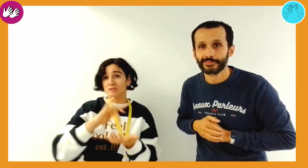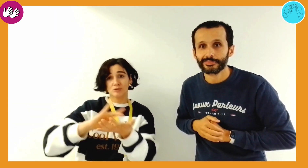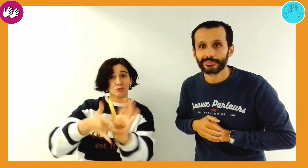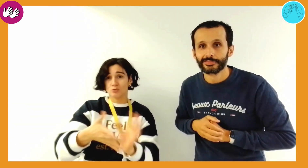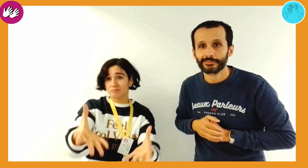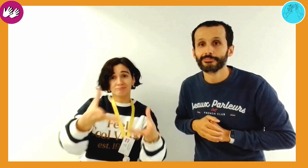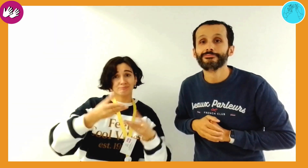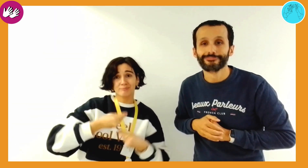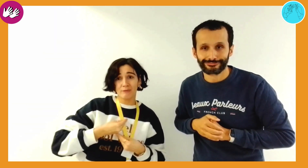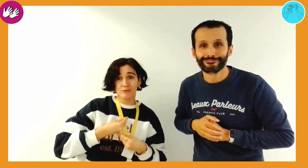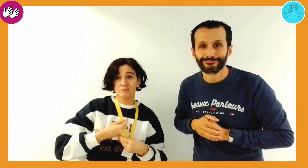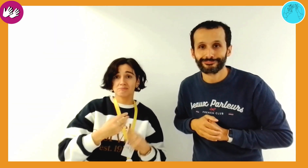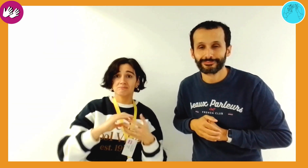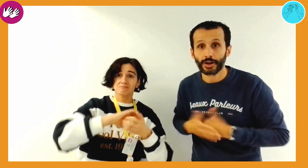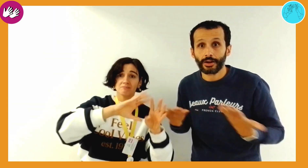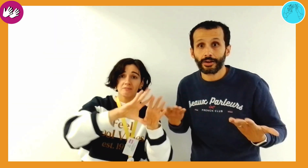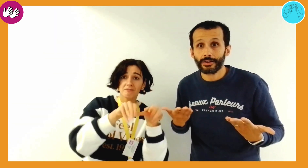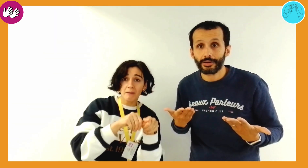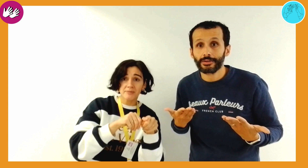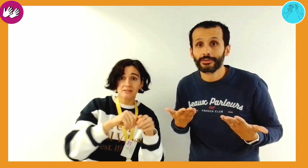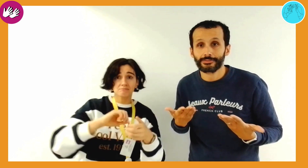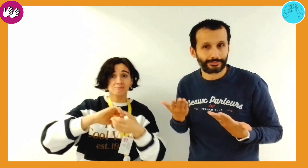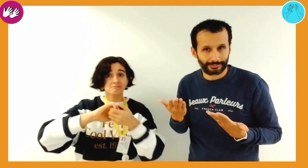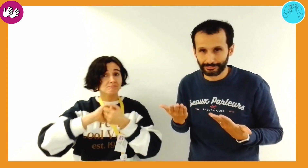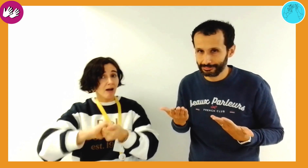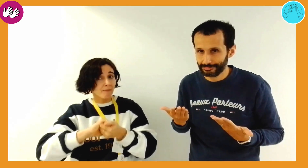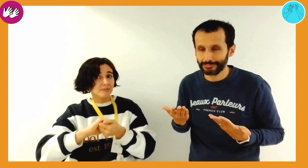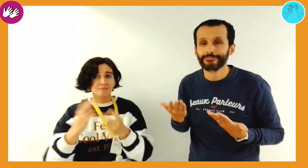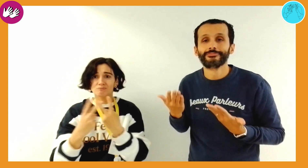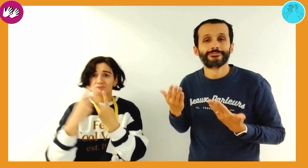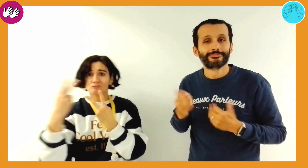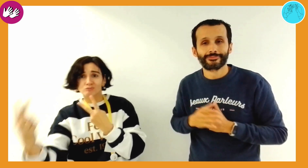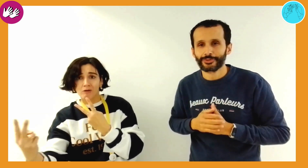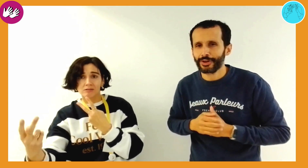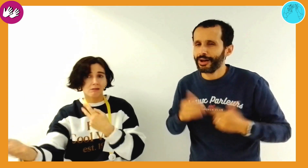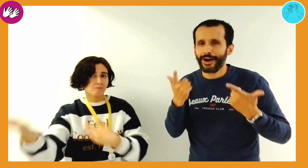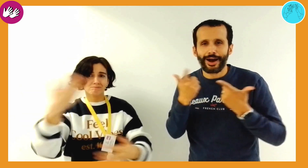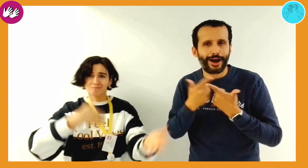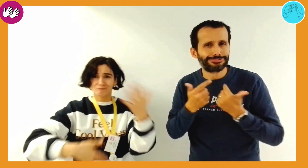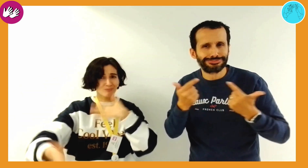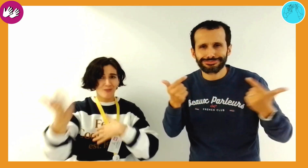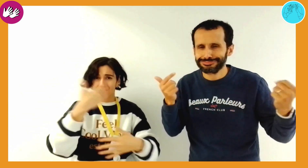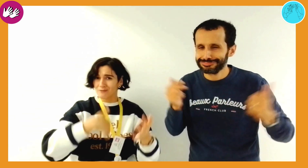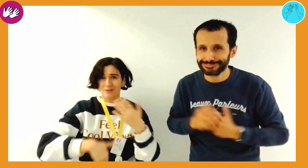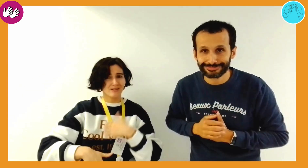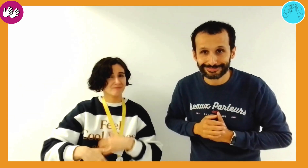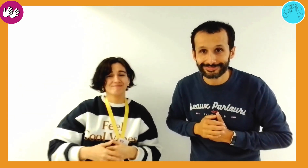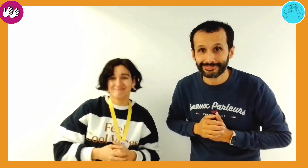Vous serez les bienvenus ! Amis, famille et voisins, venez participer et jouer au Quiz !